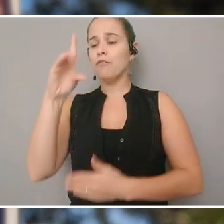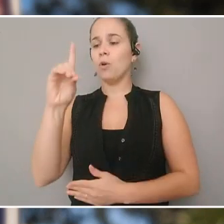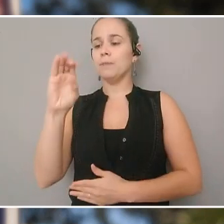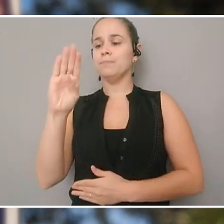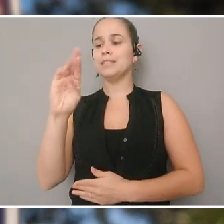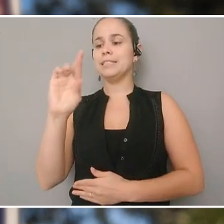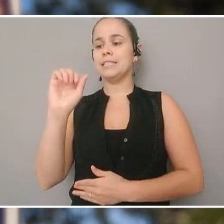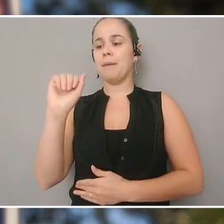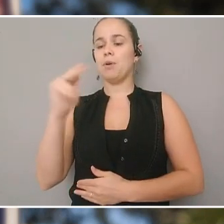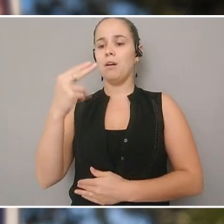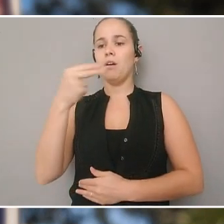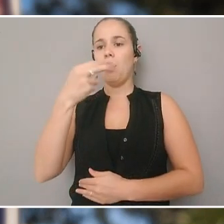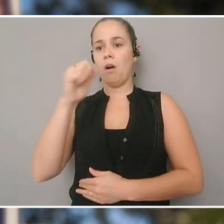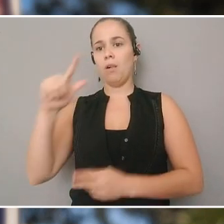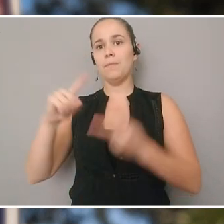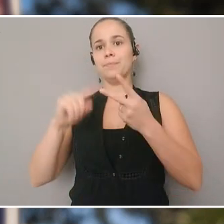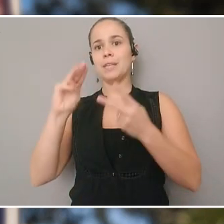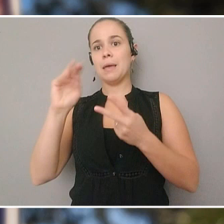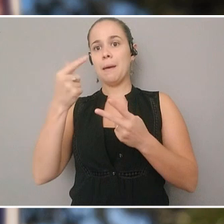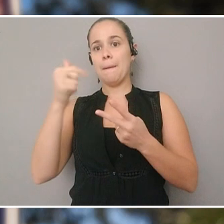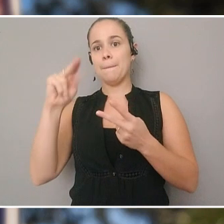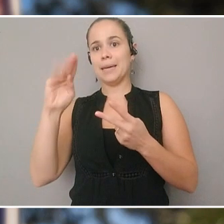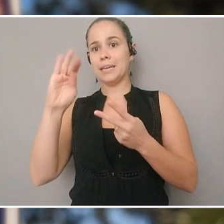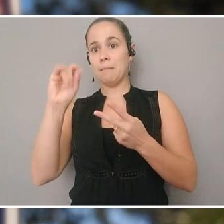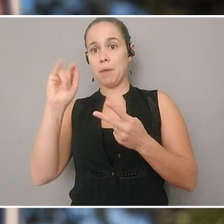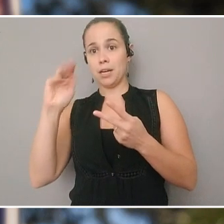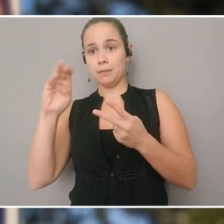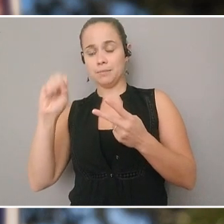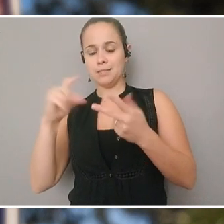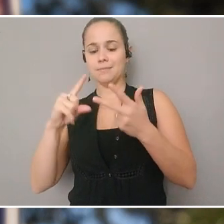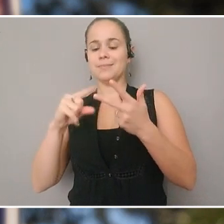Colleen McGurn y Lisa Webb por estar